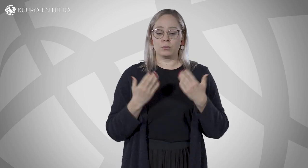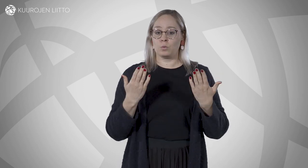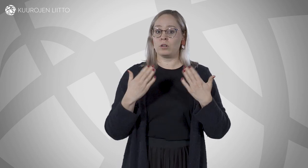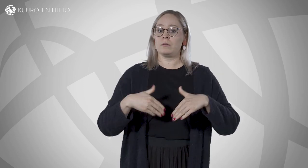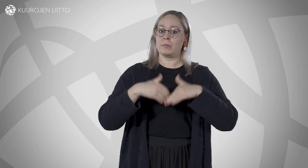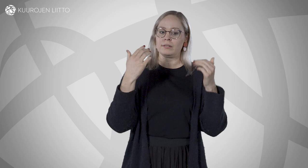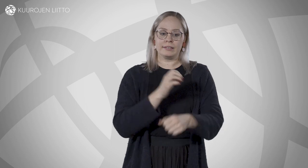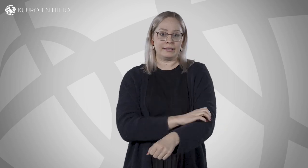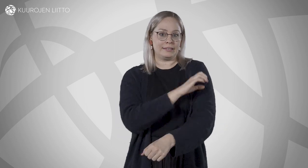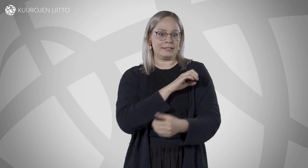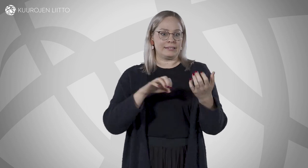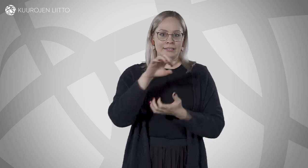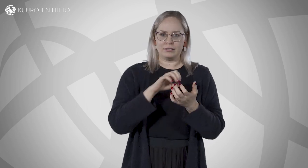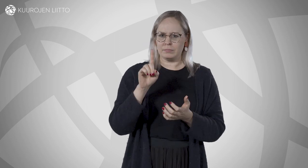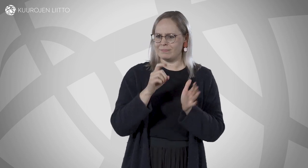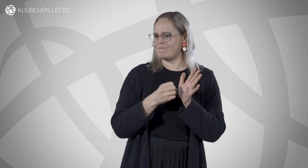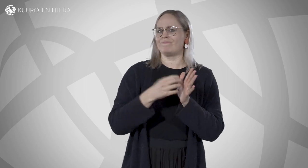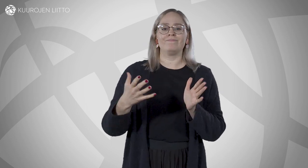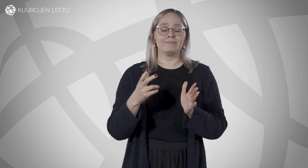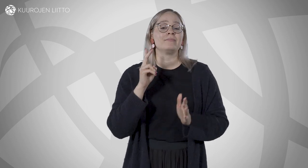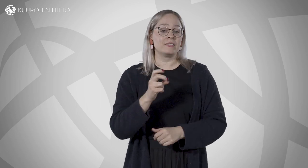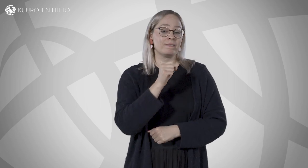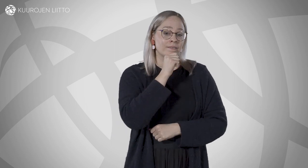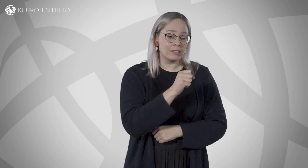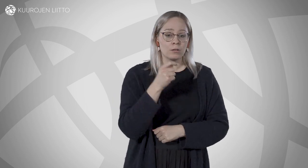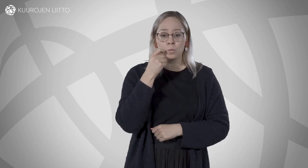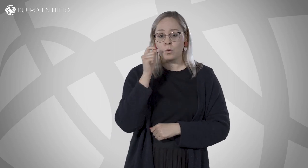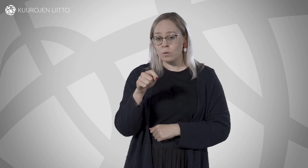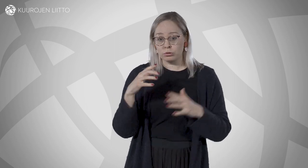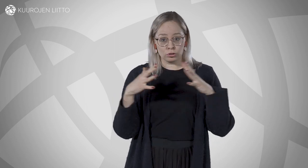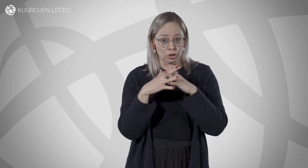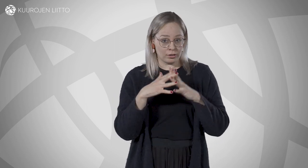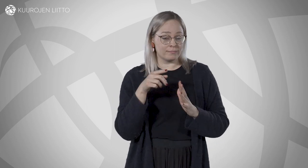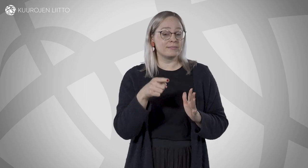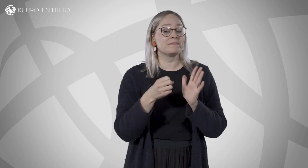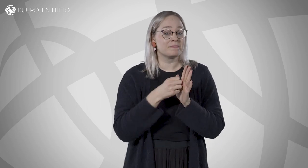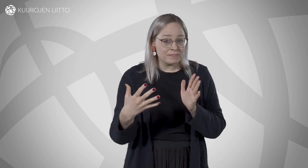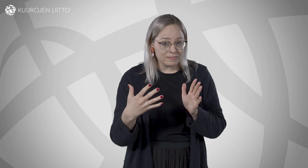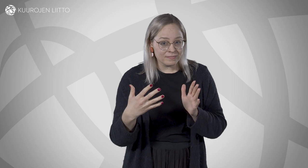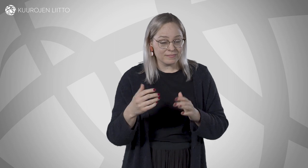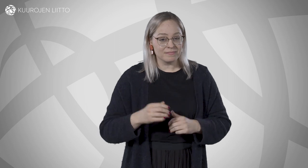Tämänhetkinen energiakriisi johtuu puolestaan Venäjän ja Ukrainan sodasta.